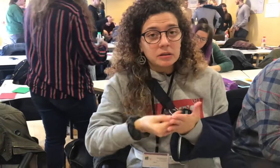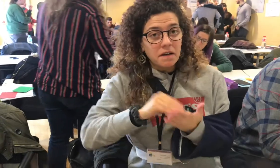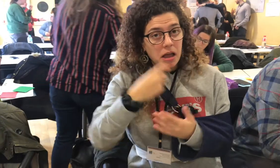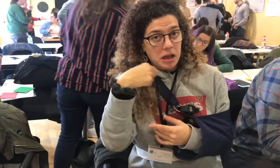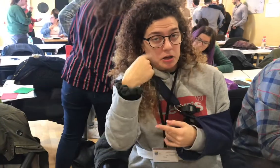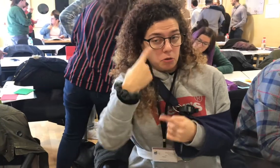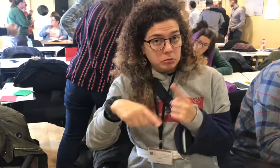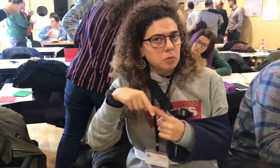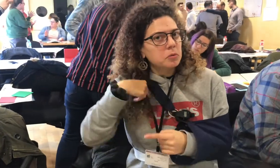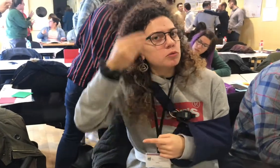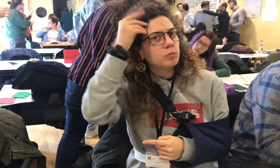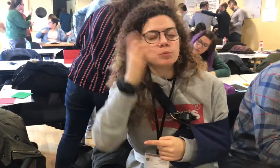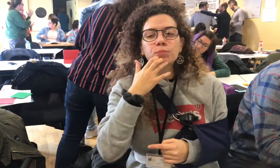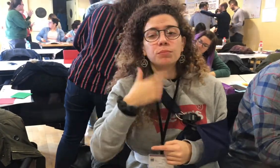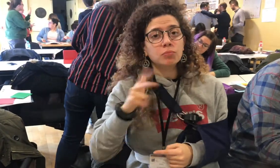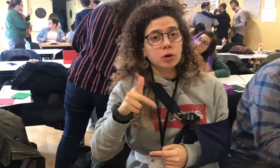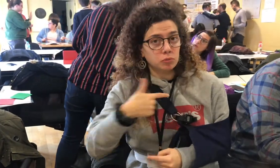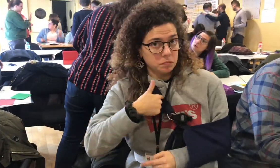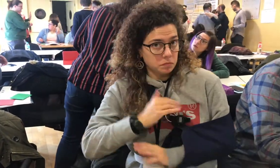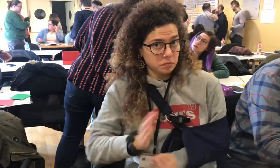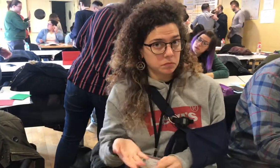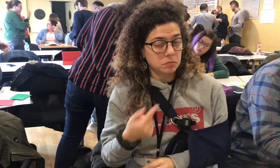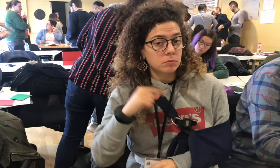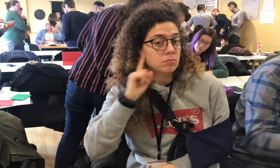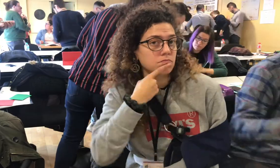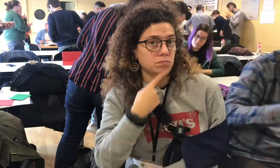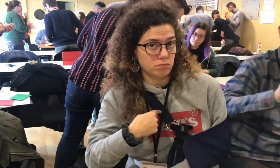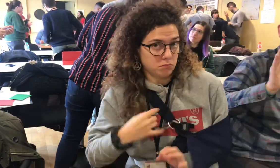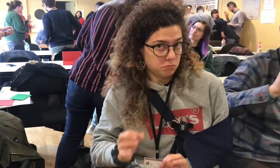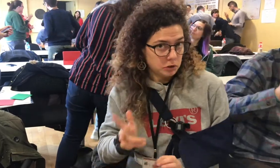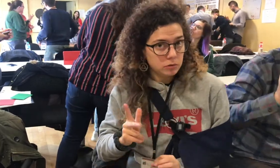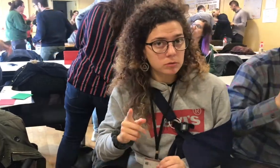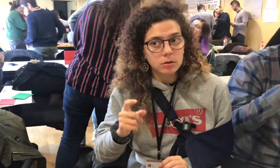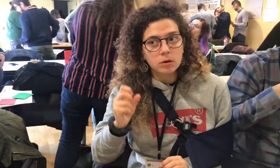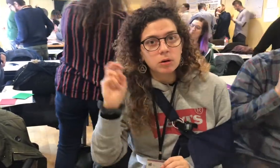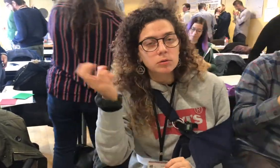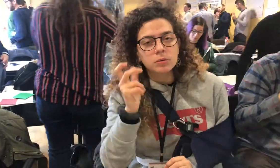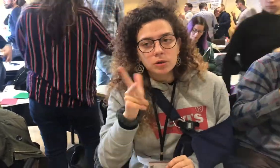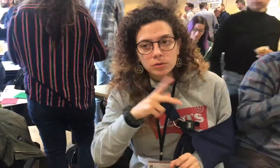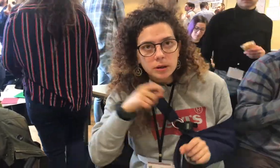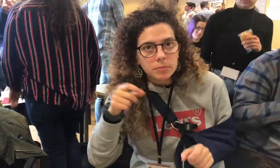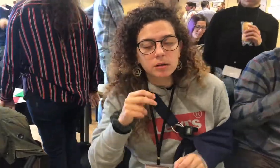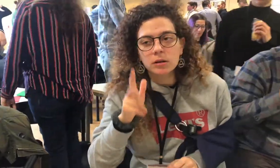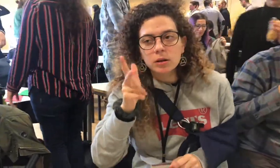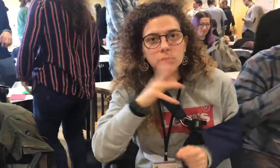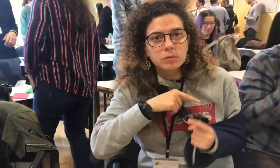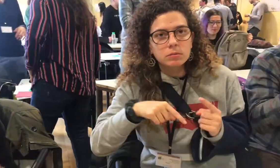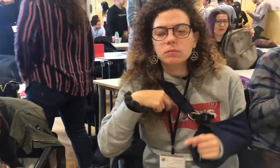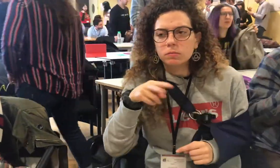Está siendo interesante interiorizar derechos que desconocía, únicamente me centraba en la realidad de las personas sordas, ¿y los derechos de las personas inmigrantes, y de otros colectivos?